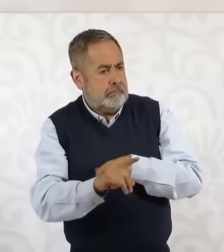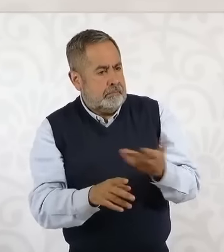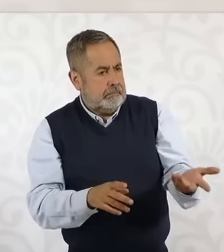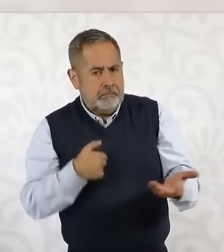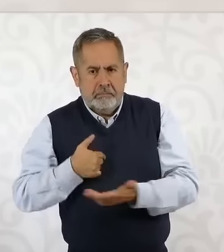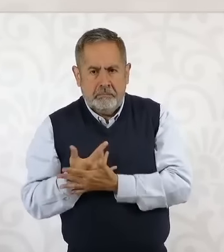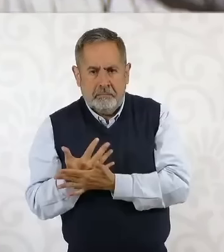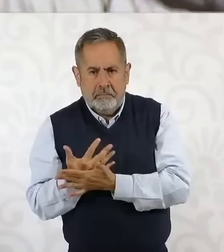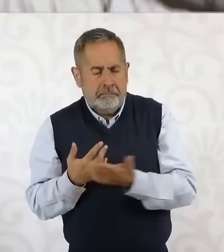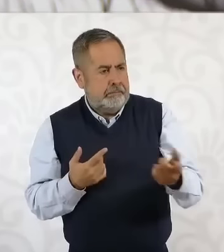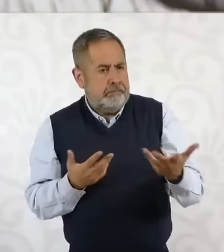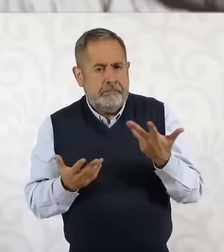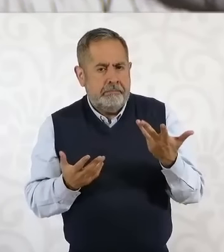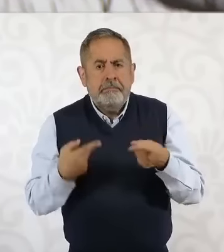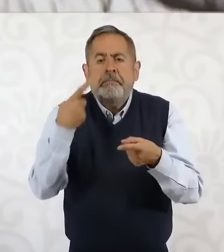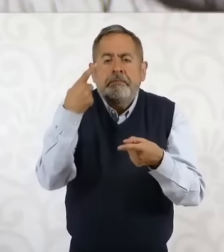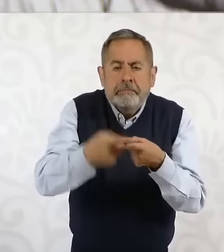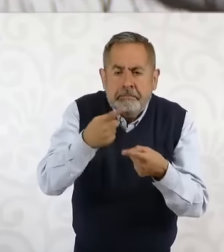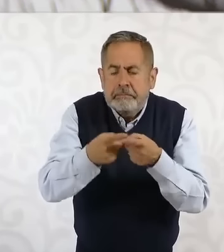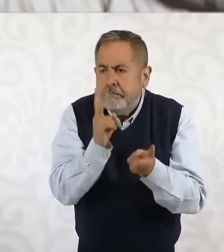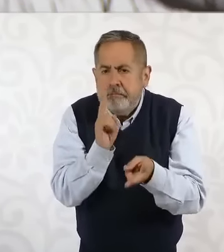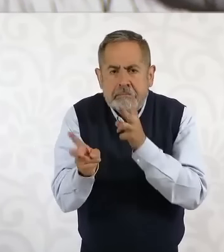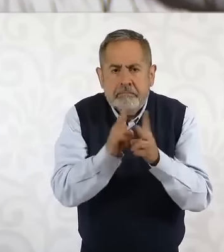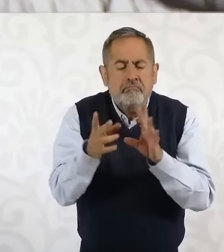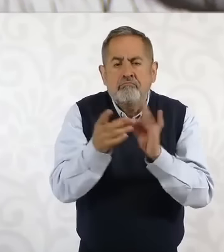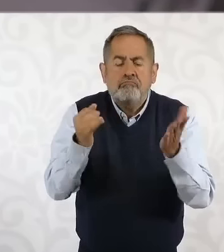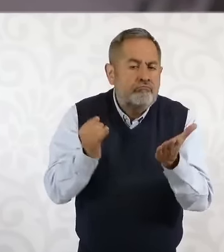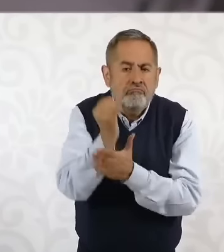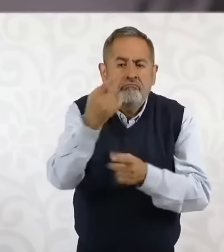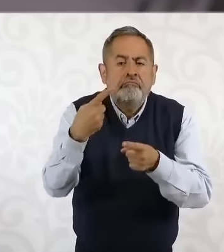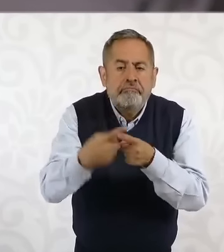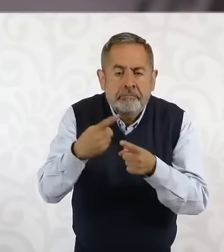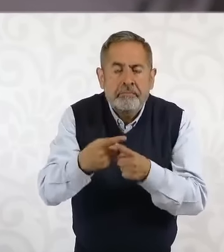Entonces, ¿quién lo tiene que discutir? ¿Quién lo tiene que decidir? Las maestras y los